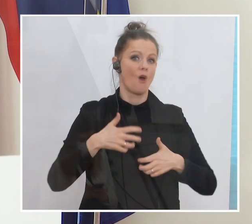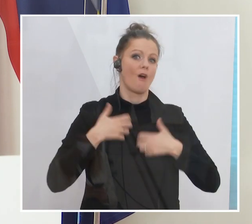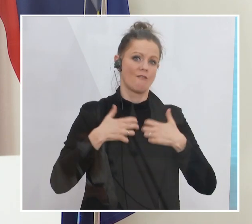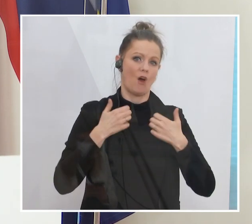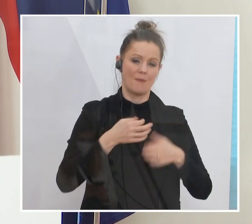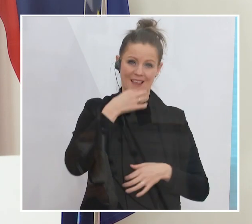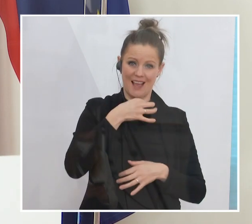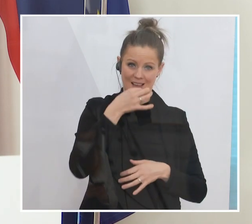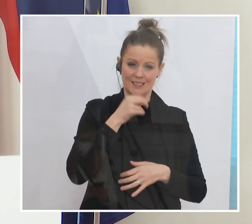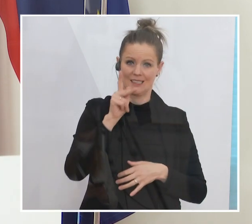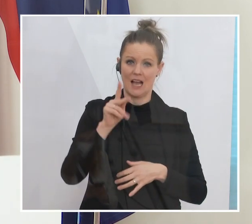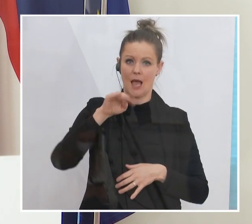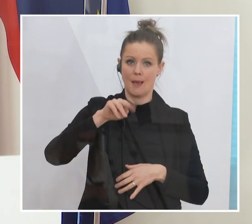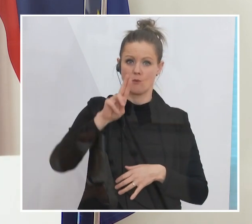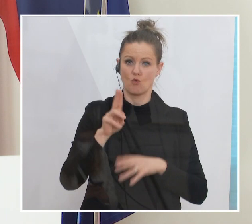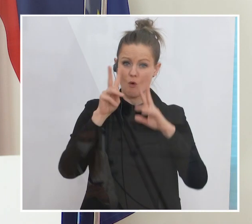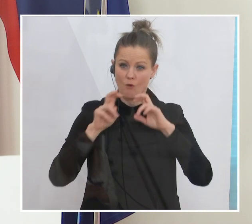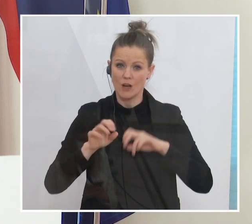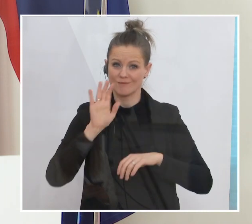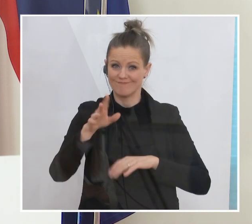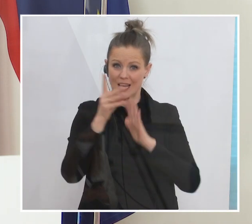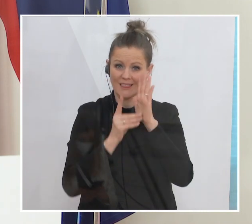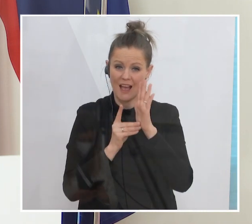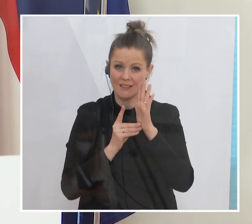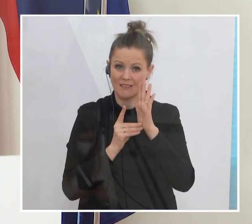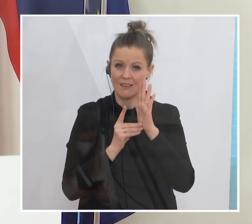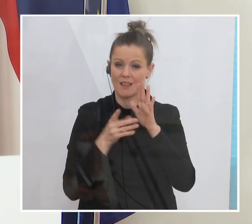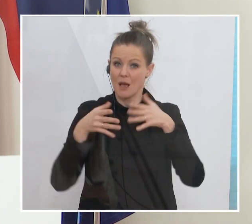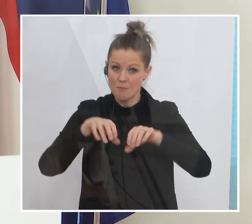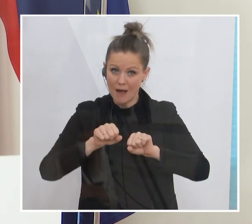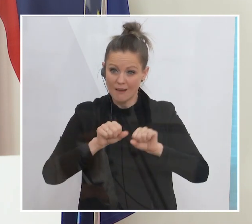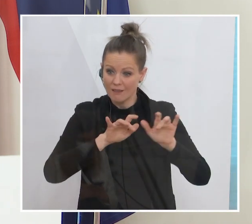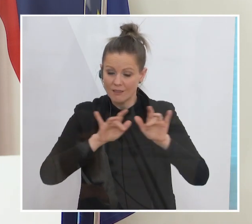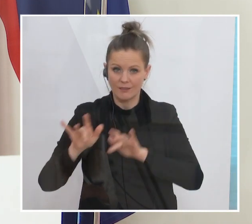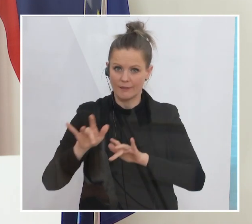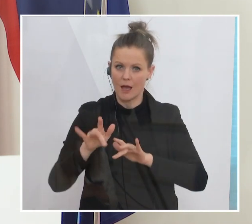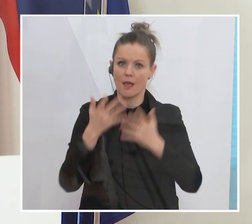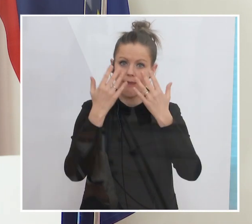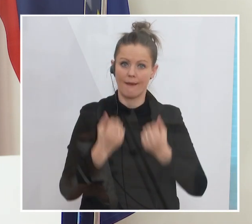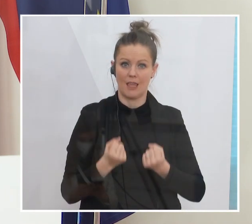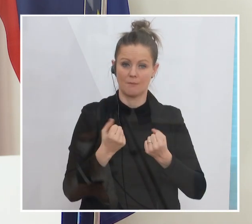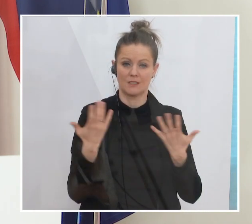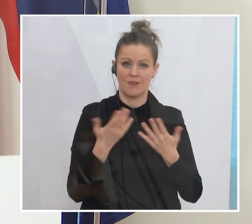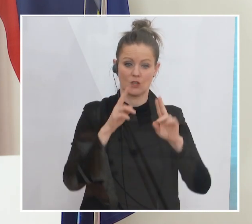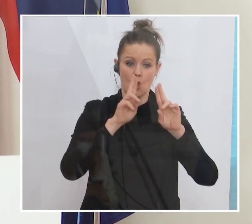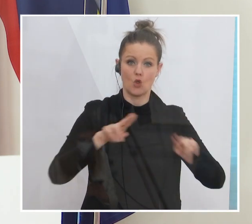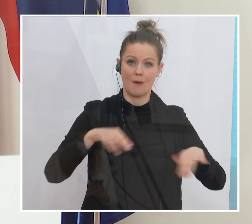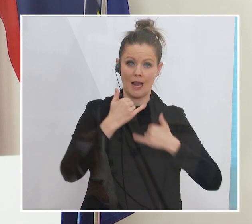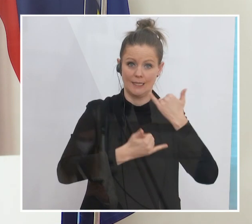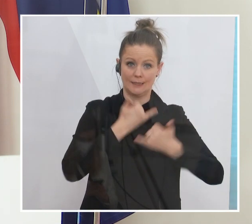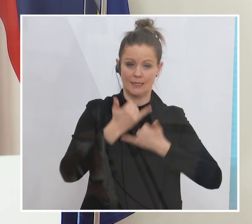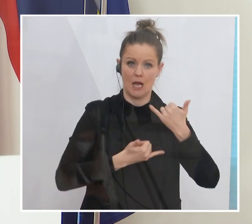die die KMU-Forschung in ihren Datenbanken hat, es sich ergeben hat, dass im normalen Jahr rund 20